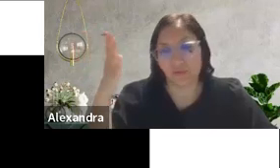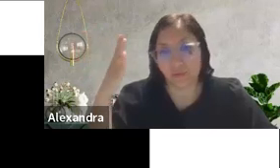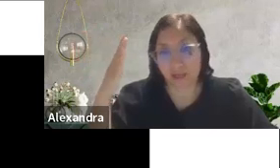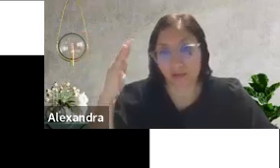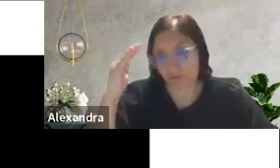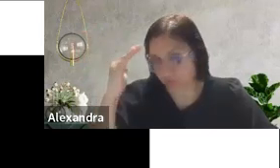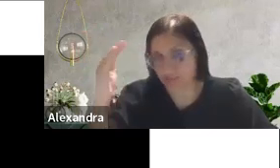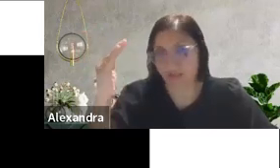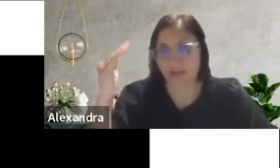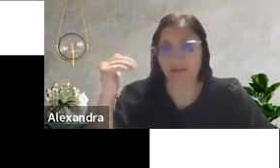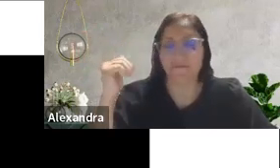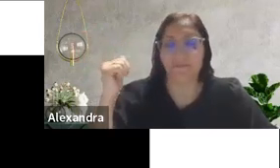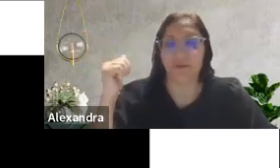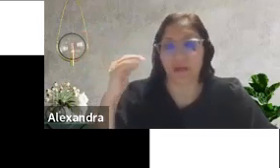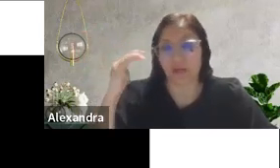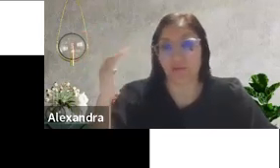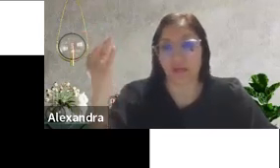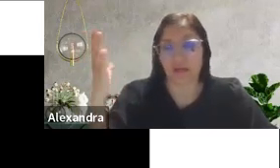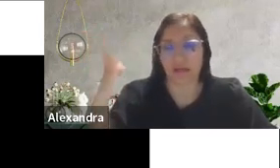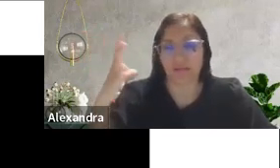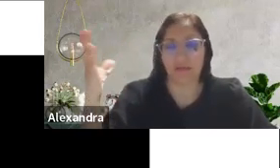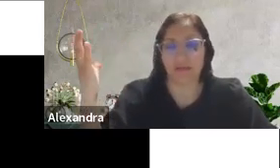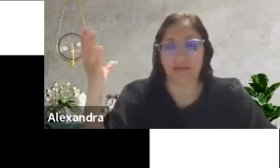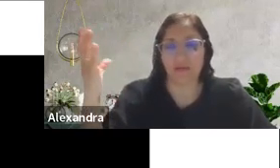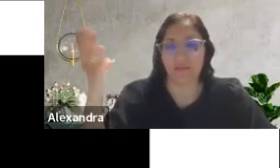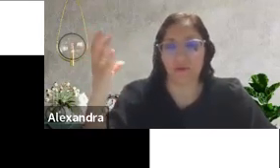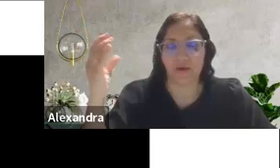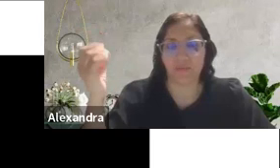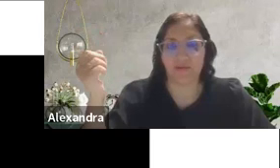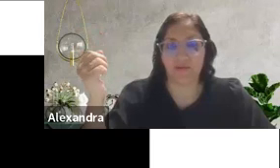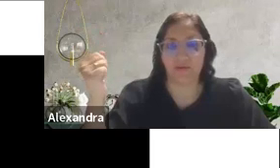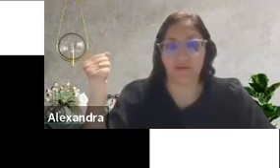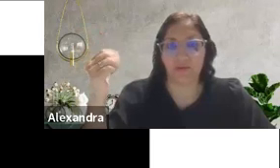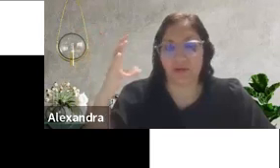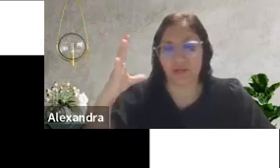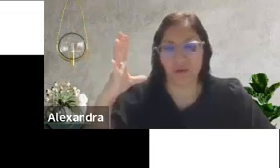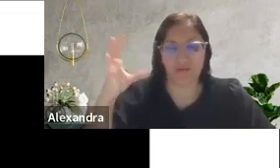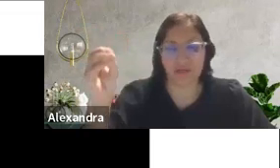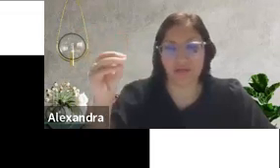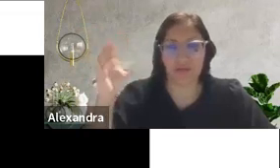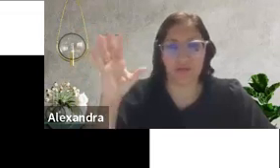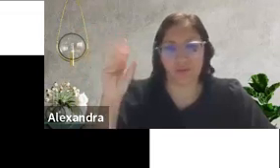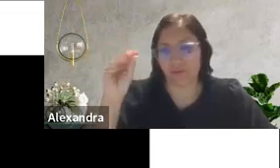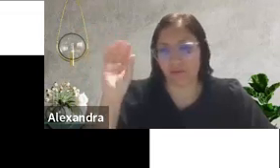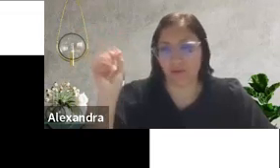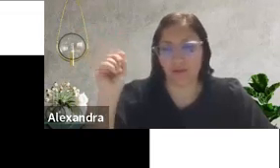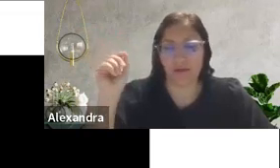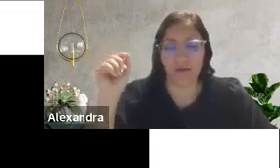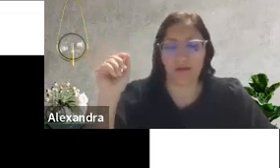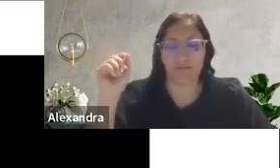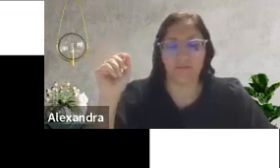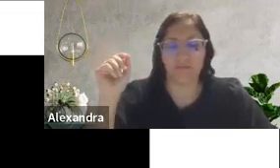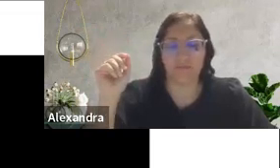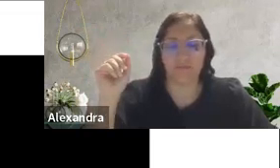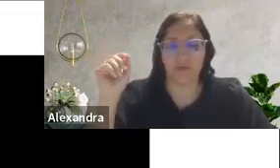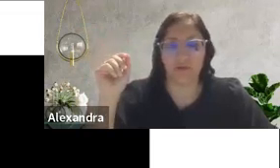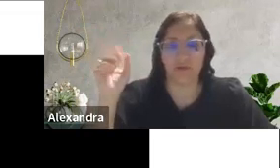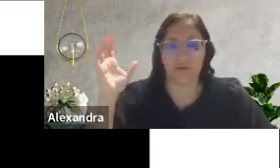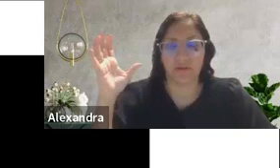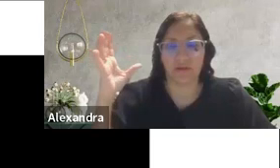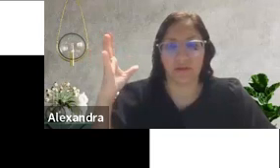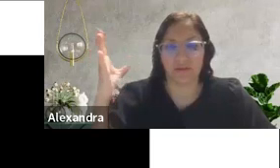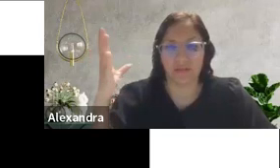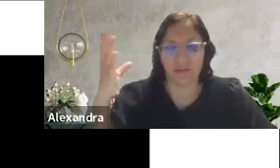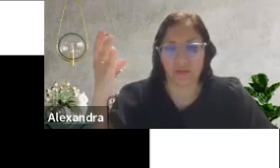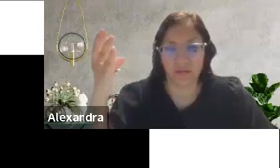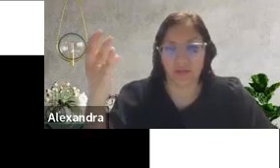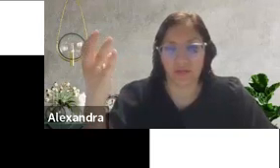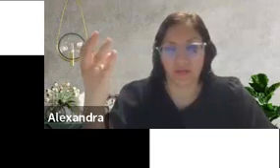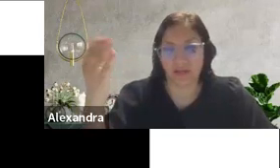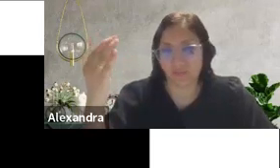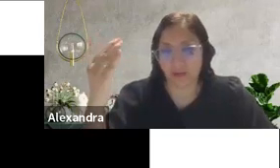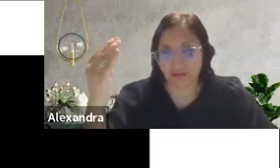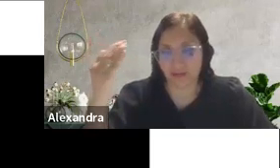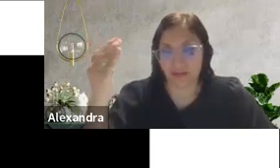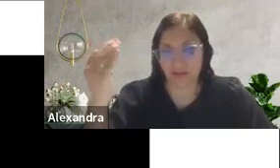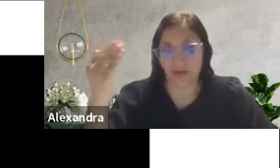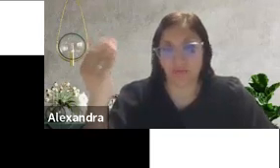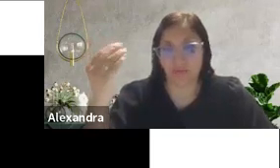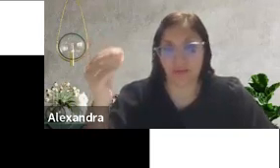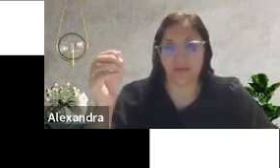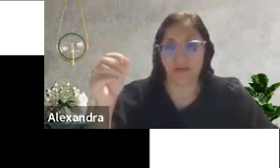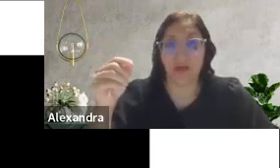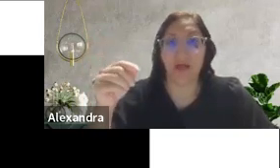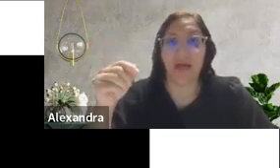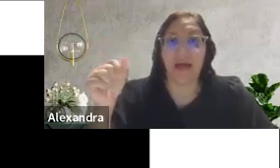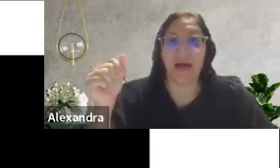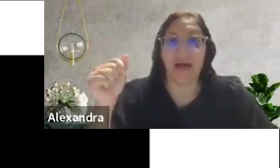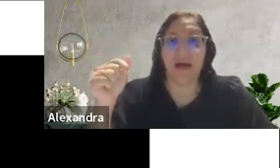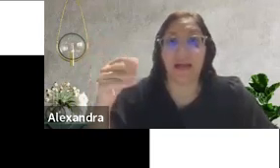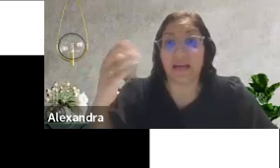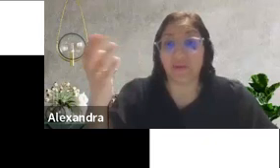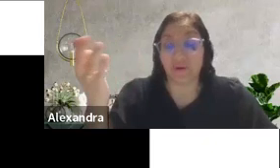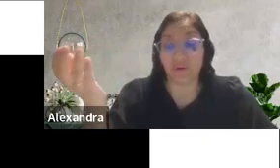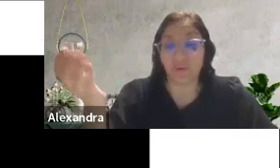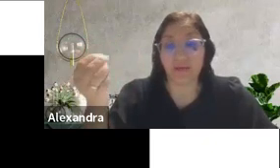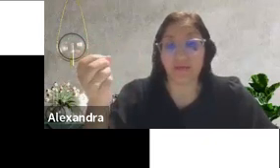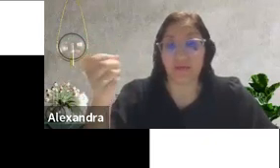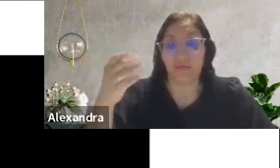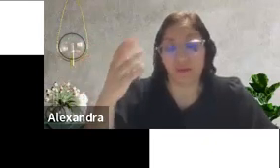Se hay en la Ehh, pues a la el A. Hay asistencia de perro guía, en este caso.